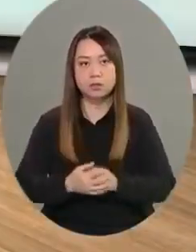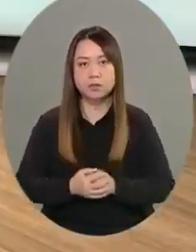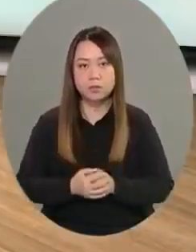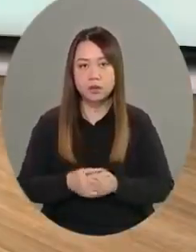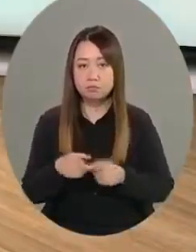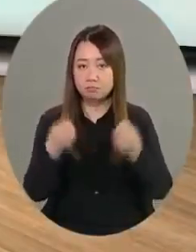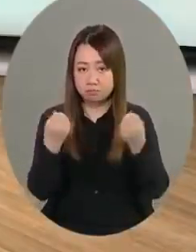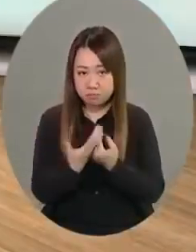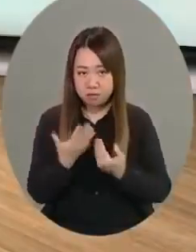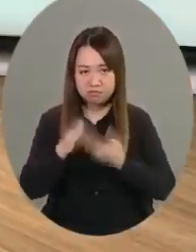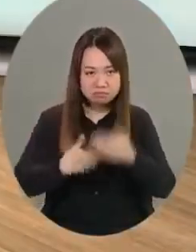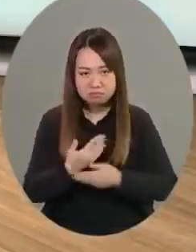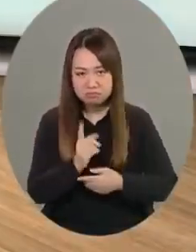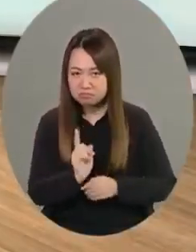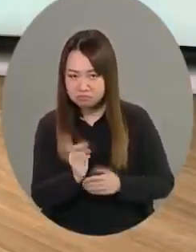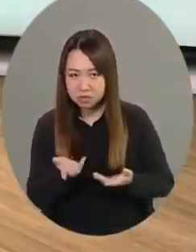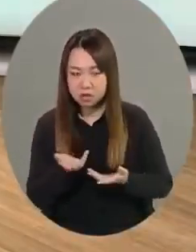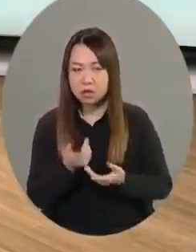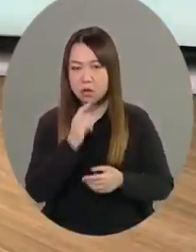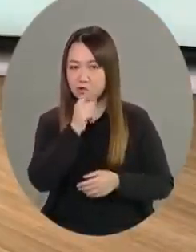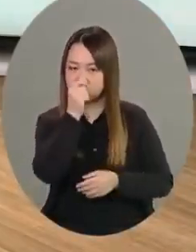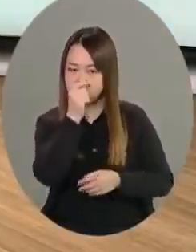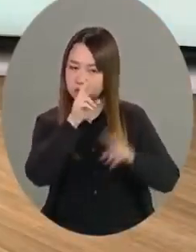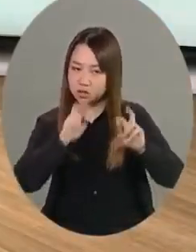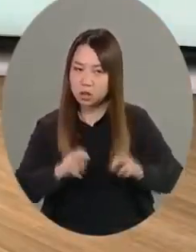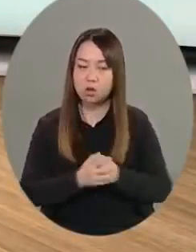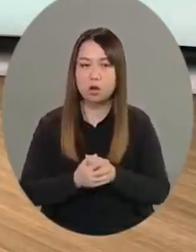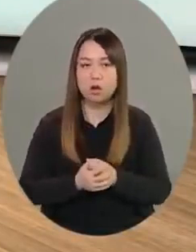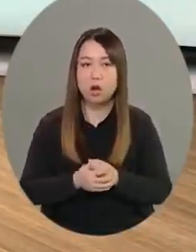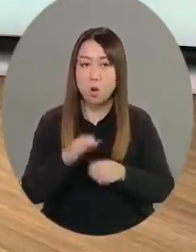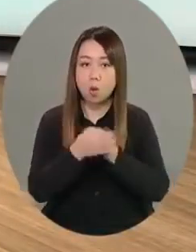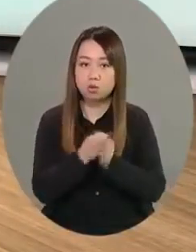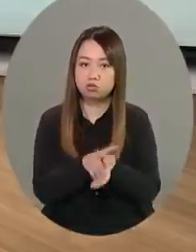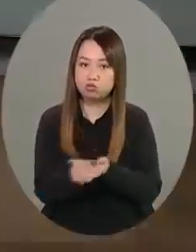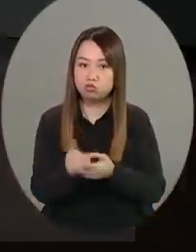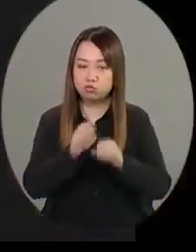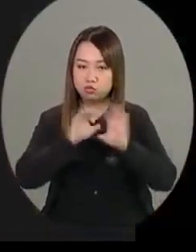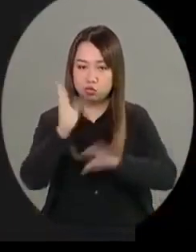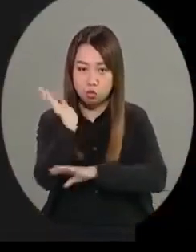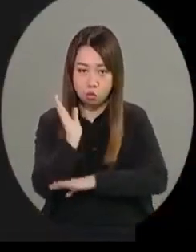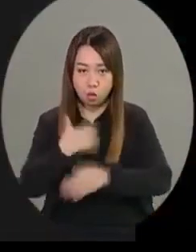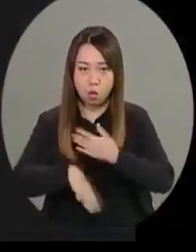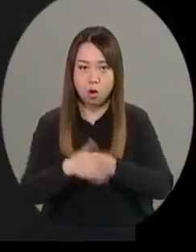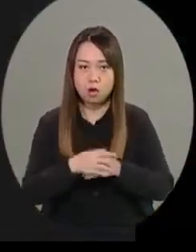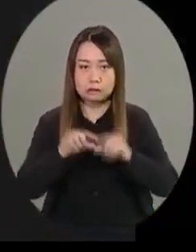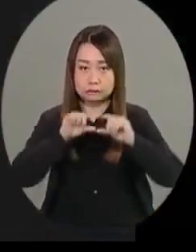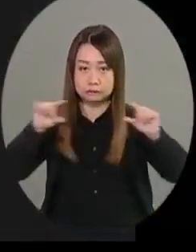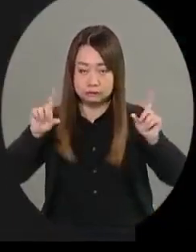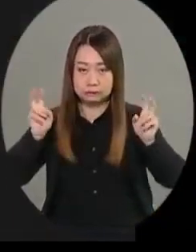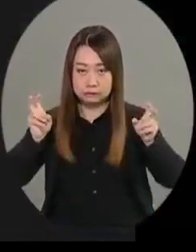这次事件呢，怎样演绎到是一场有趣的研究 国际专家发表的声明里面所用的字眼是